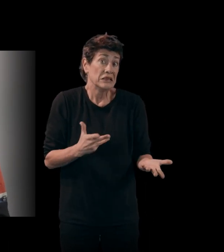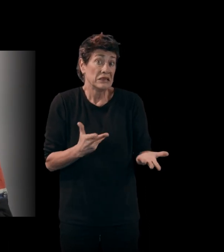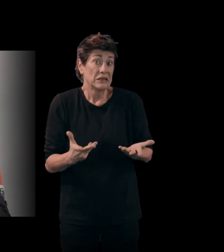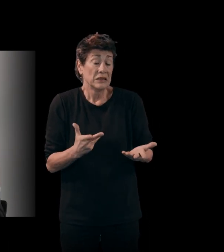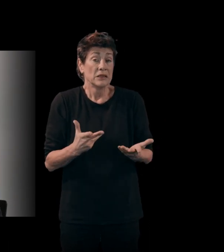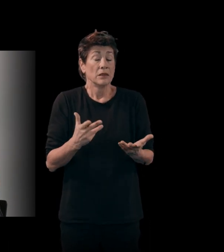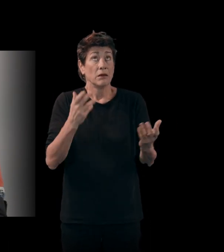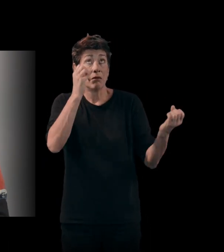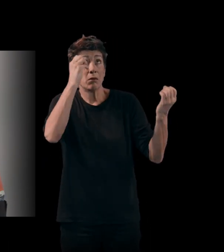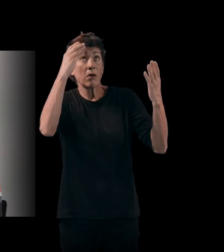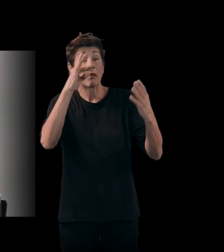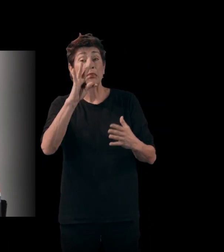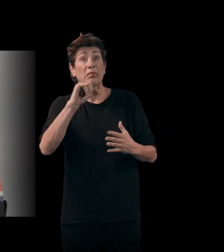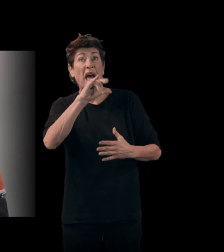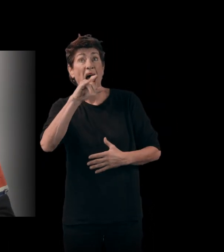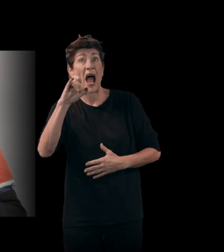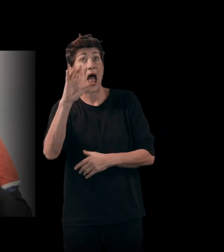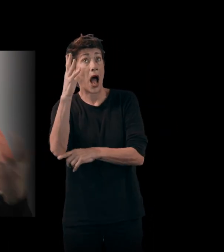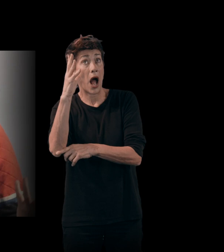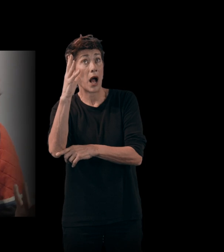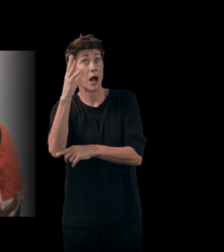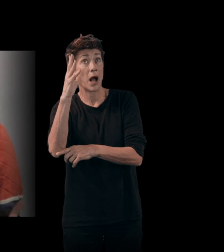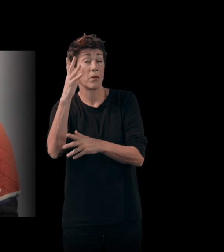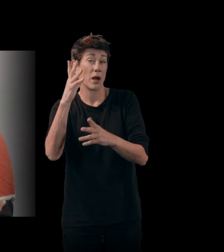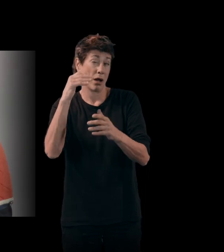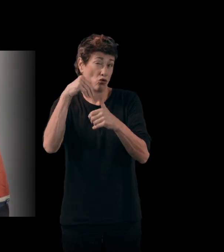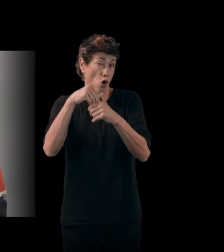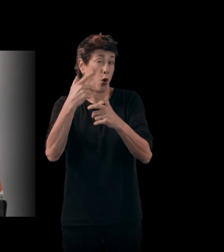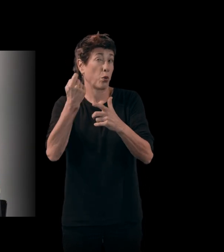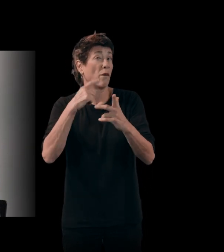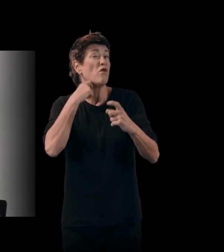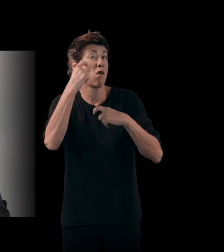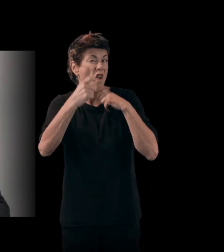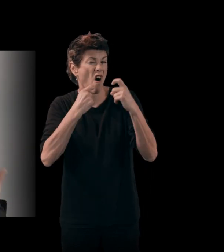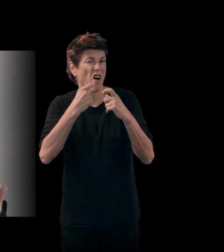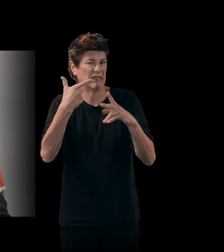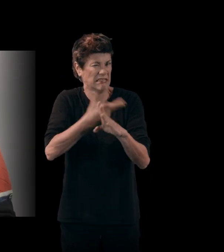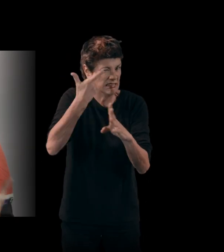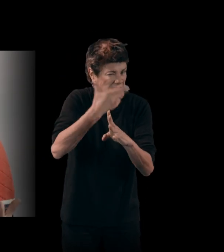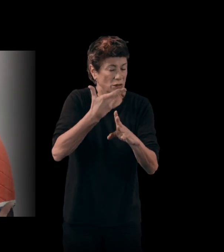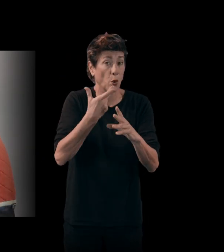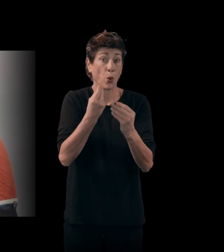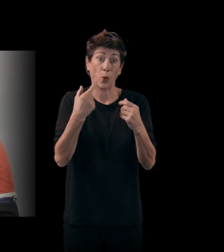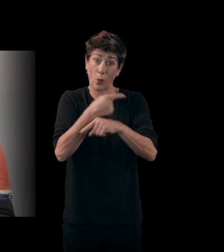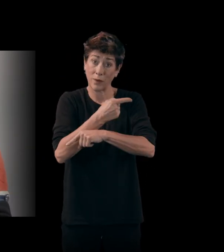Quand on pense à taille des arbres, on peut penser à la fois à une certaine forme de violence, à la mutilation, mais aussi à une certaine forme de douceur.